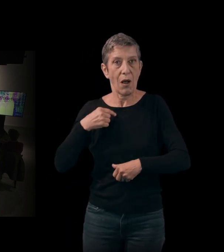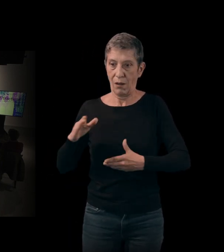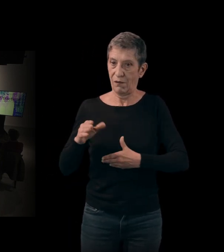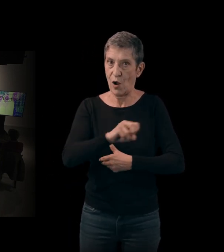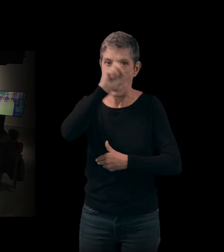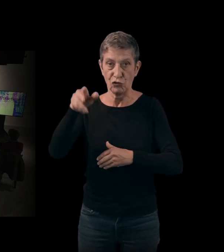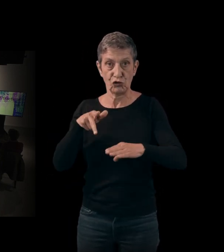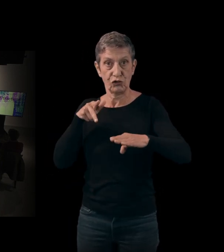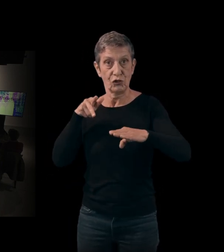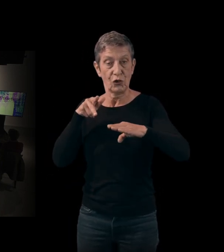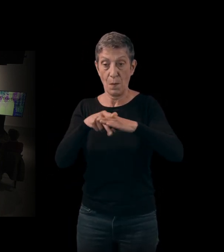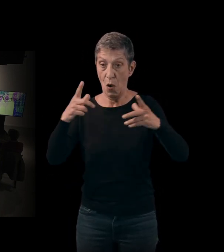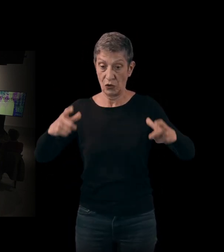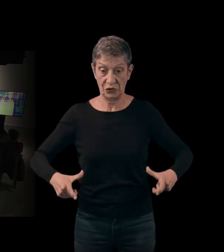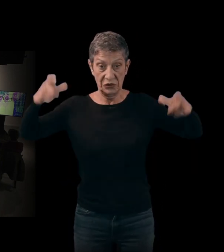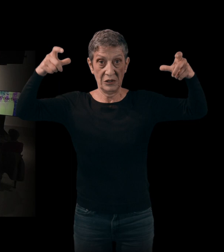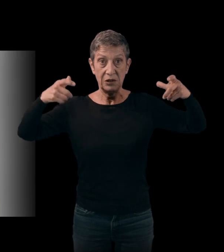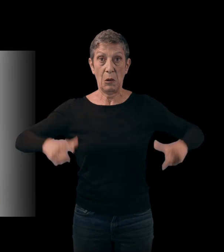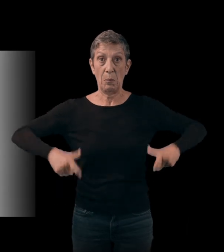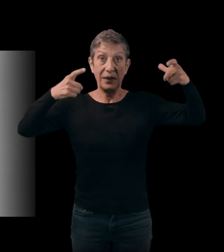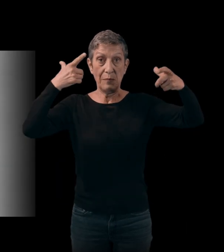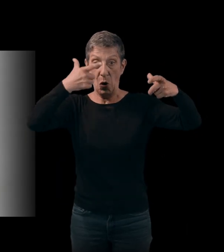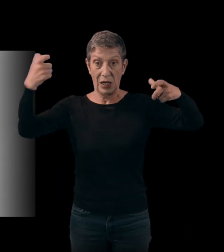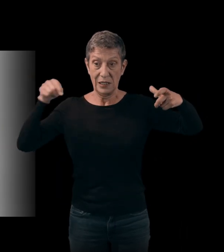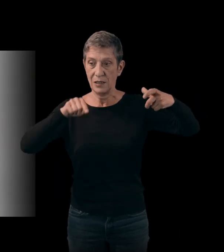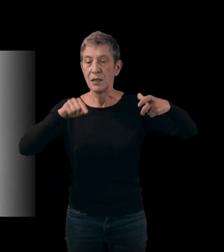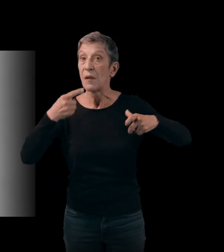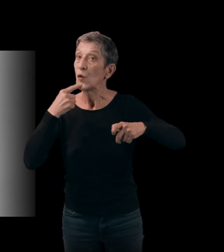Ça, ça veut dire que le chemin a démarré avant, mais on s'en rendra